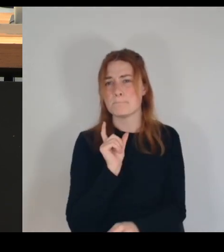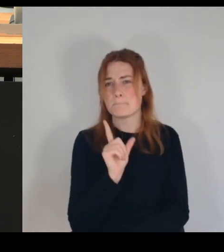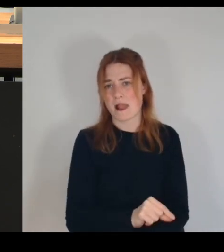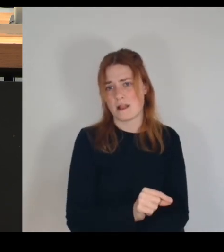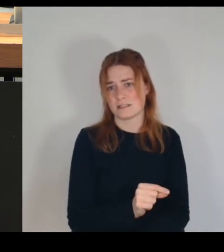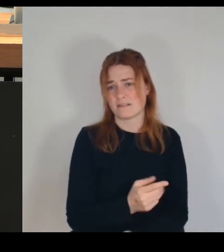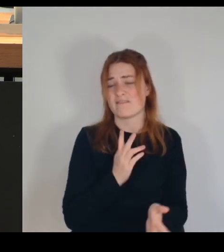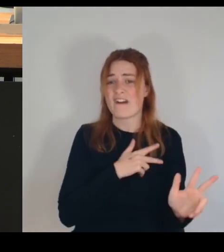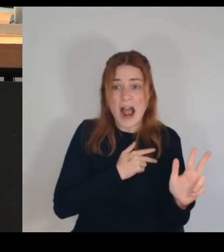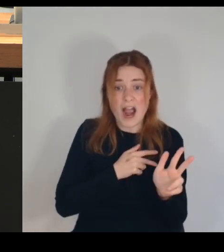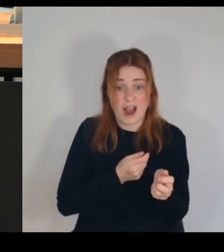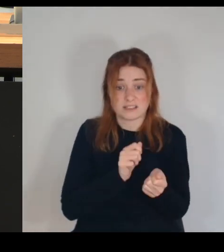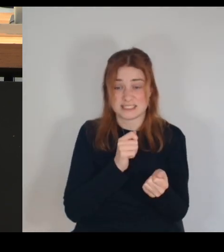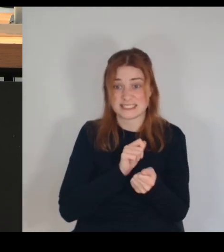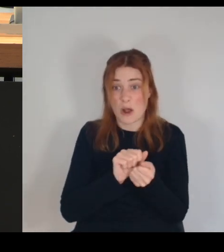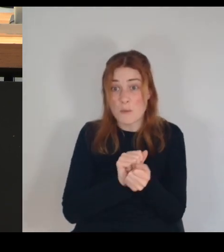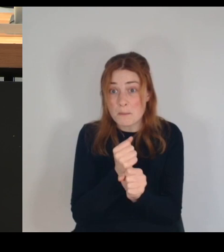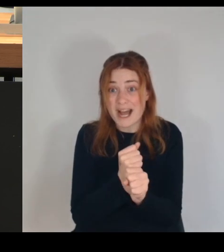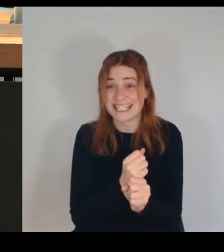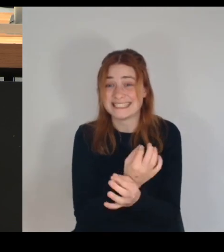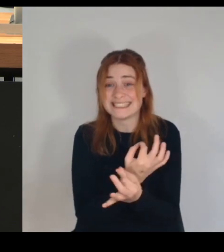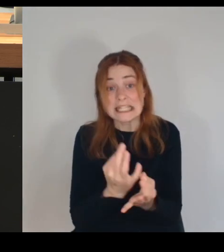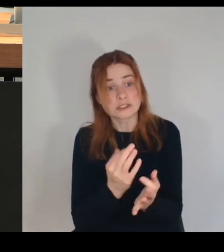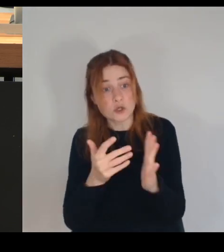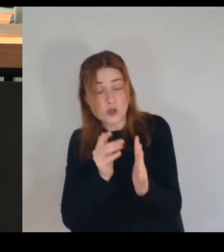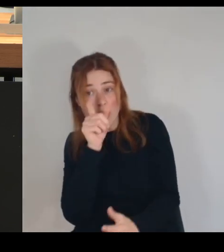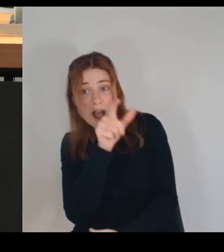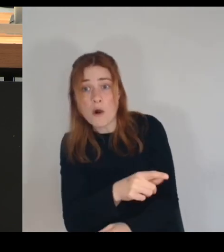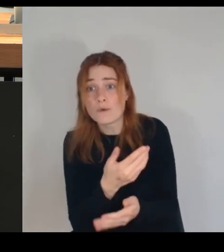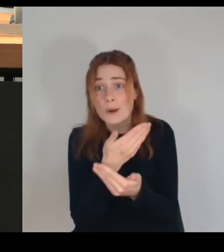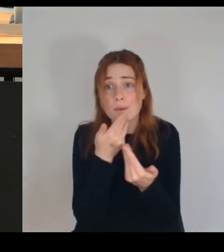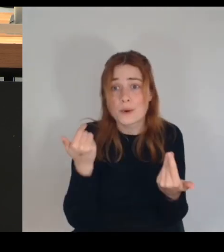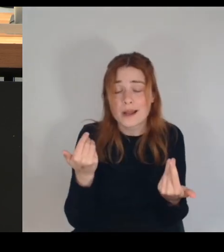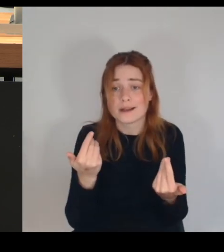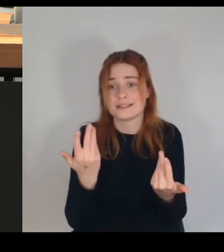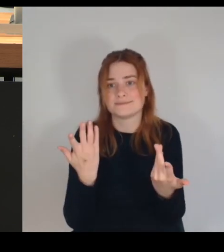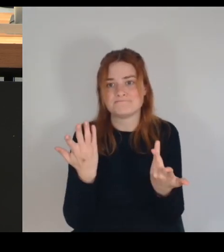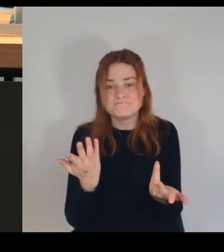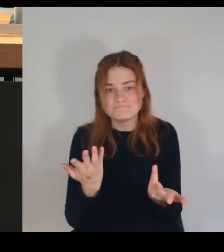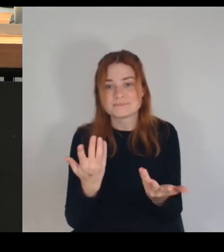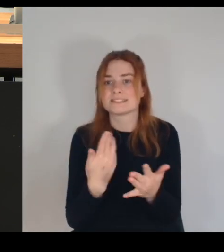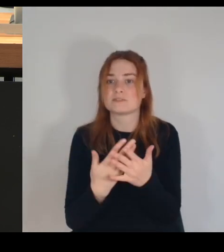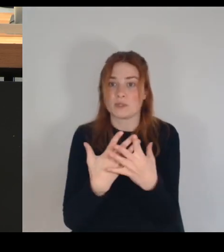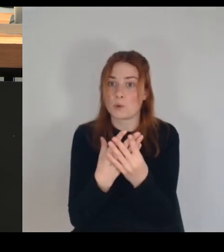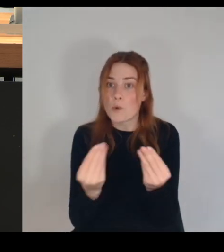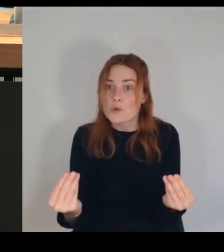Und die Lösung ist deshalb auch relativ einfach Die Schulreinigung muss wieder in öffentliche Hand kommen.